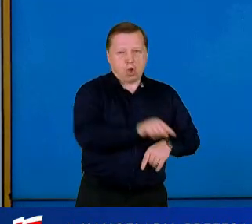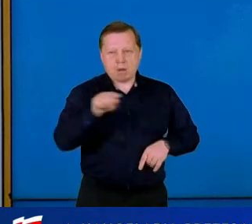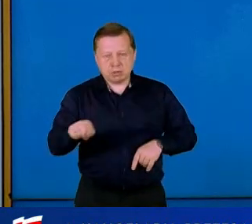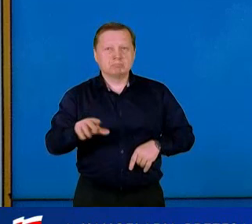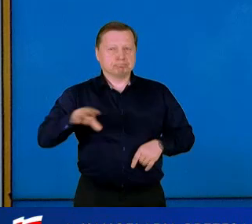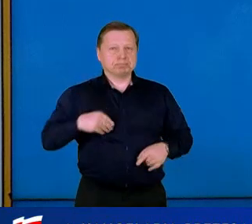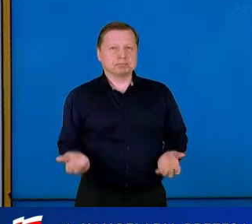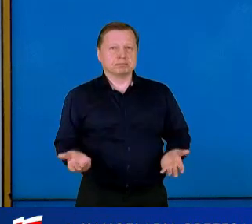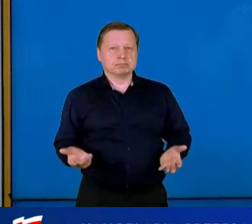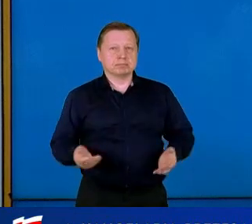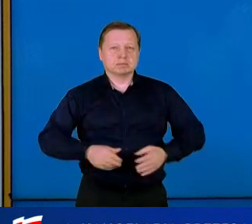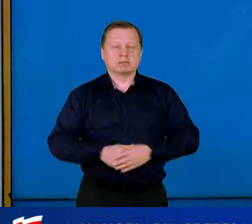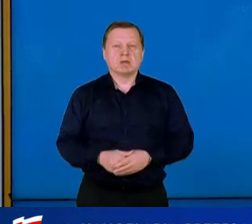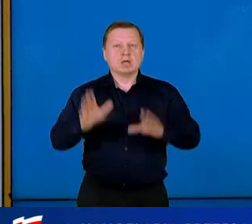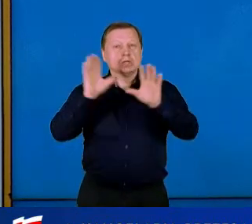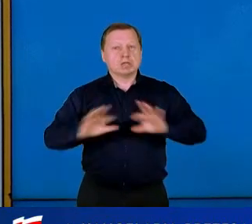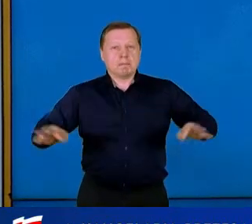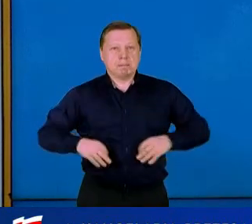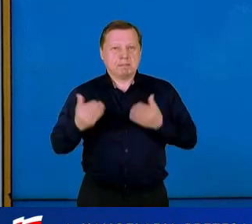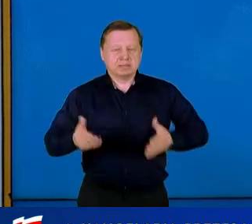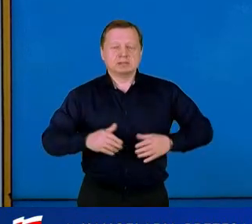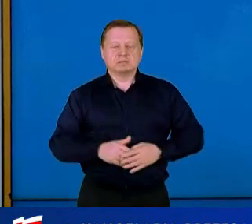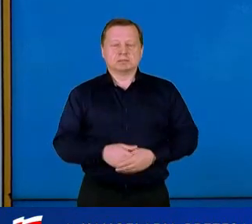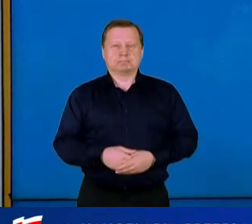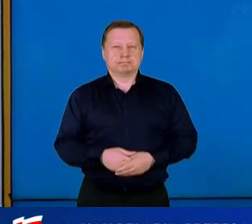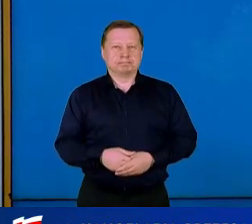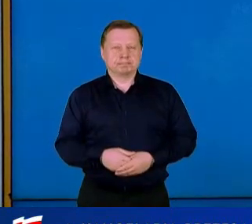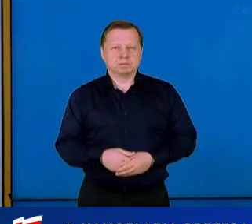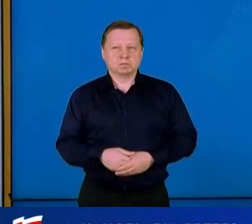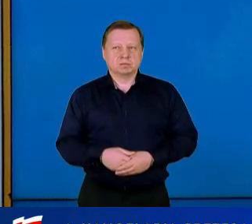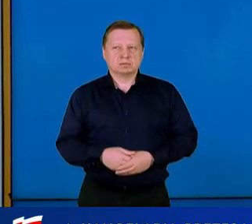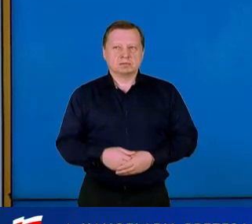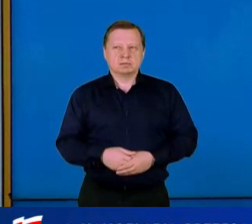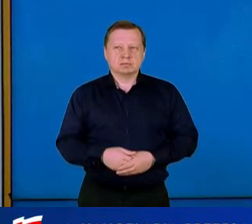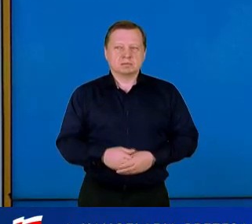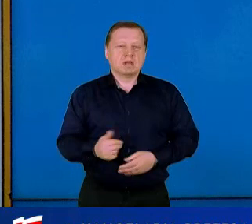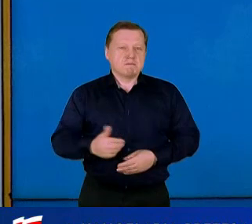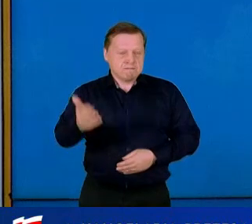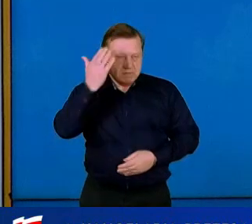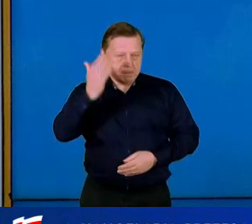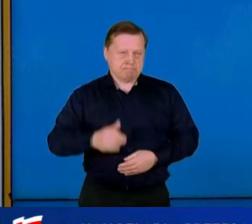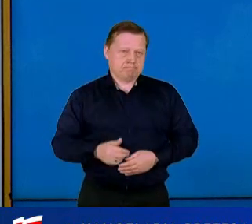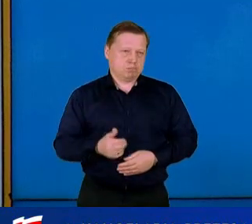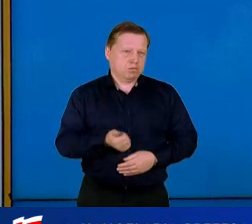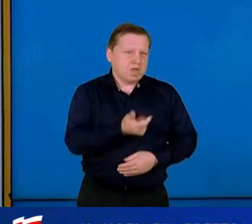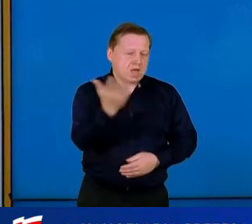Szanowni państwo, wiem, że bardzo wiele różnych sytuacji powoduje bardzo wiele emocji.